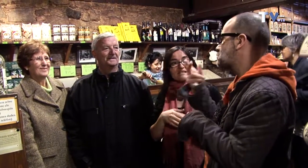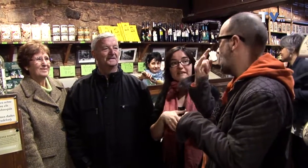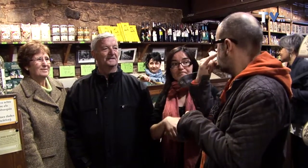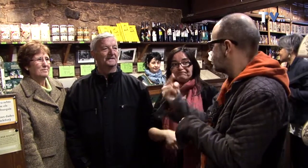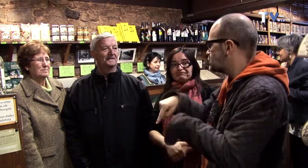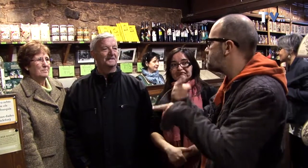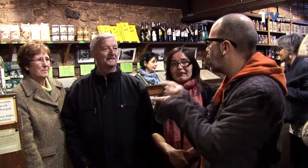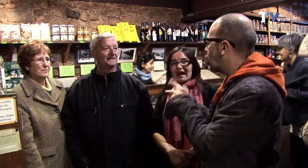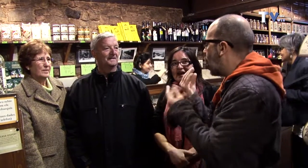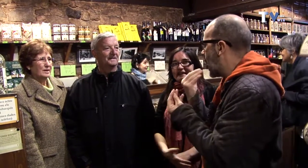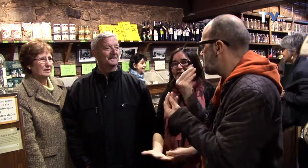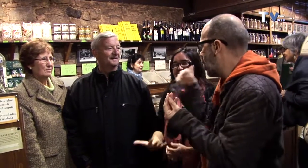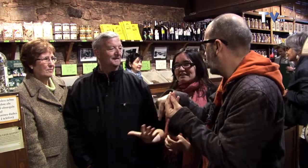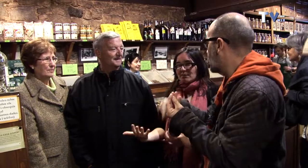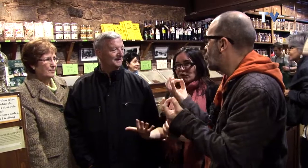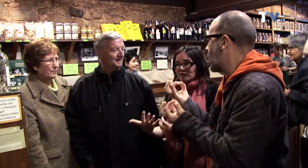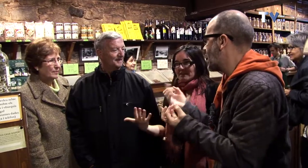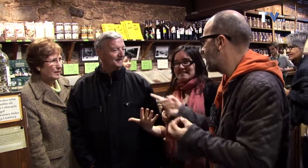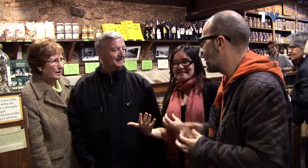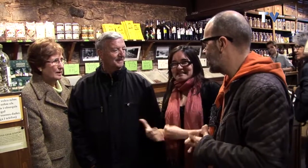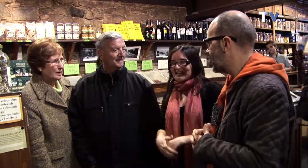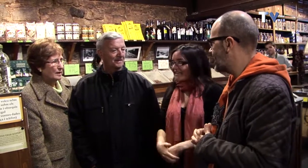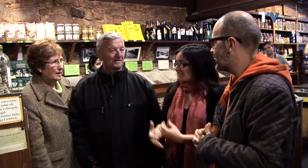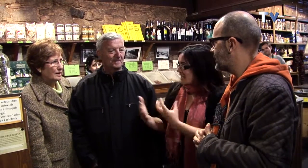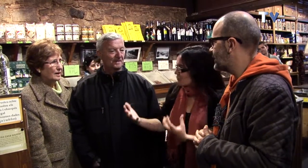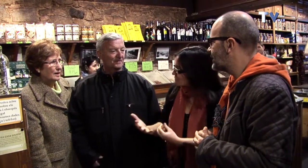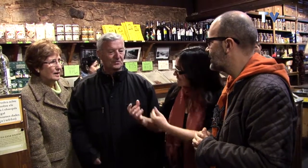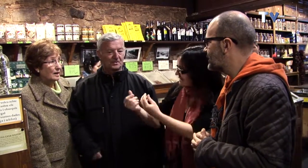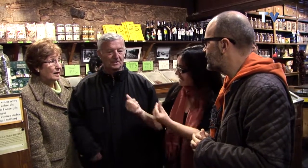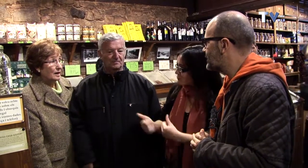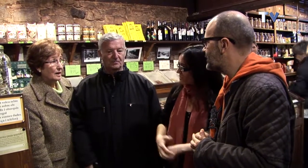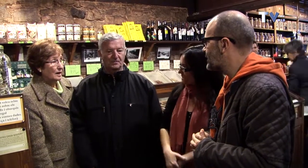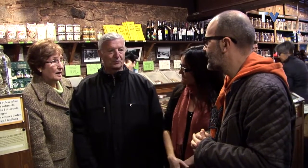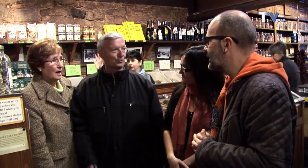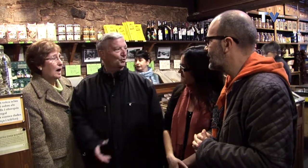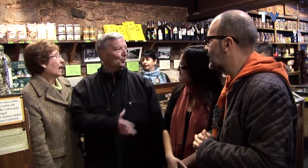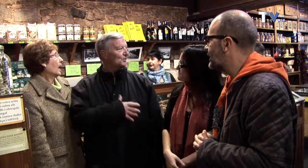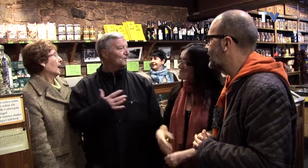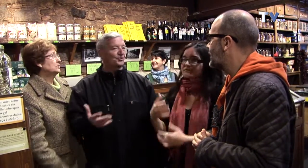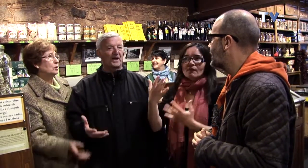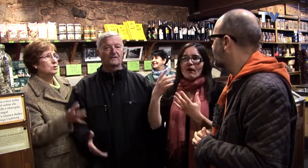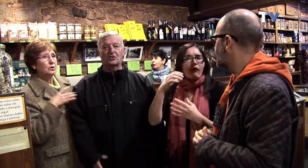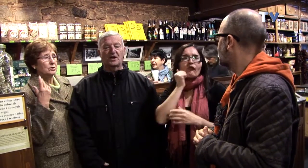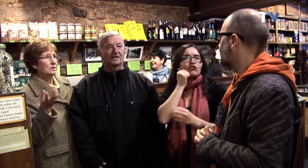la buscábamos y al final la hemos encontrado. ¿Qué es lo que más les atrae de todos los productos que tienen?